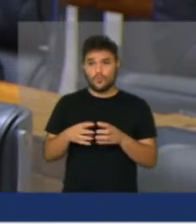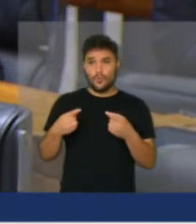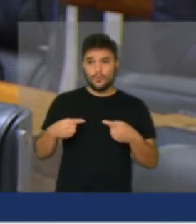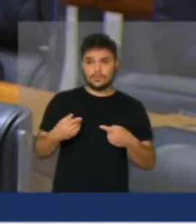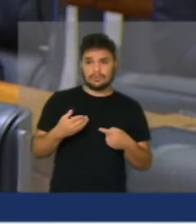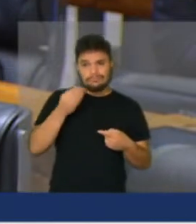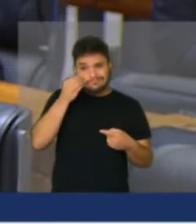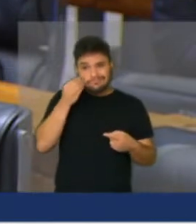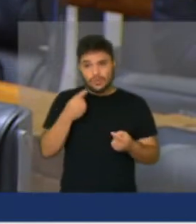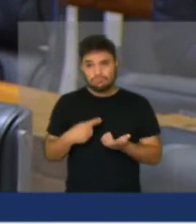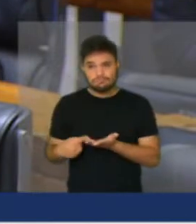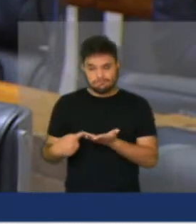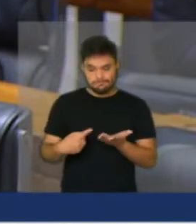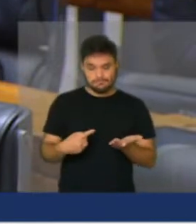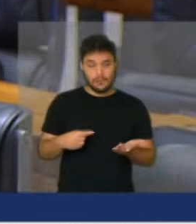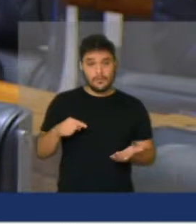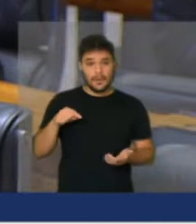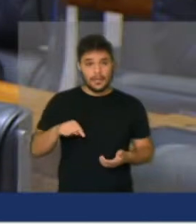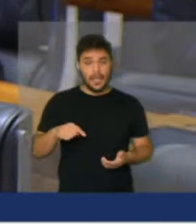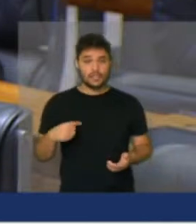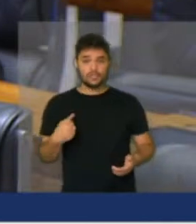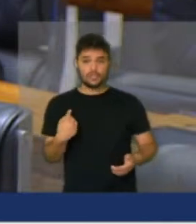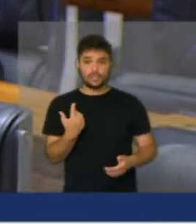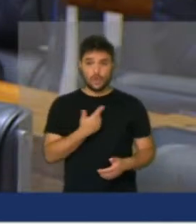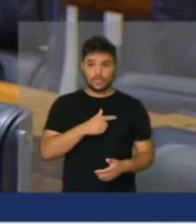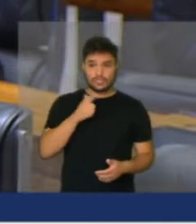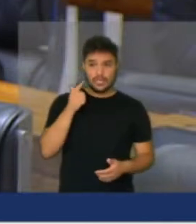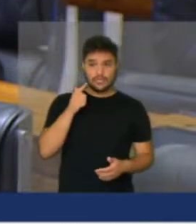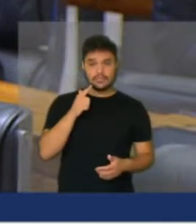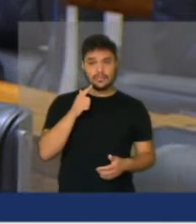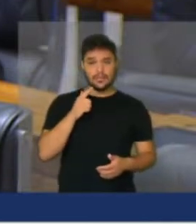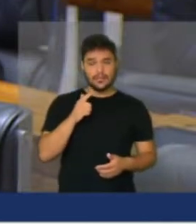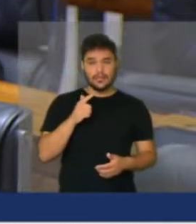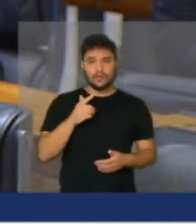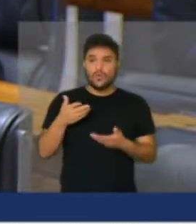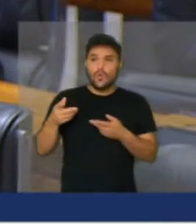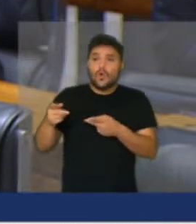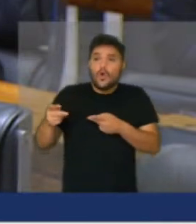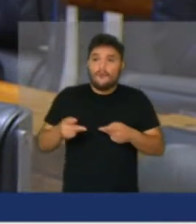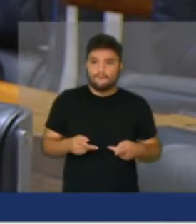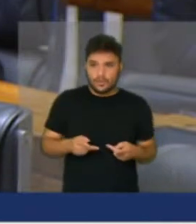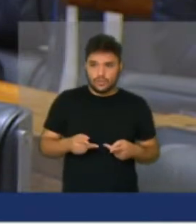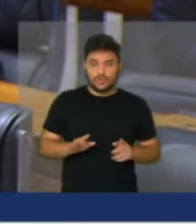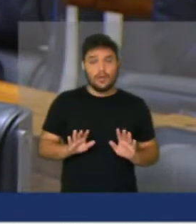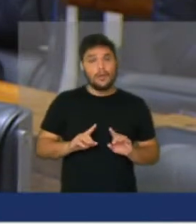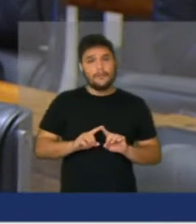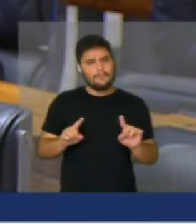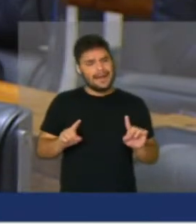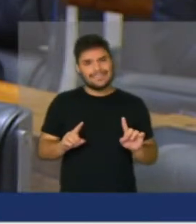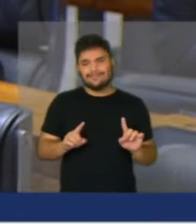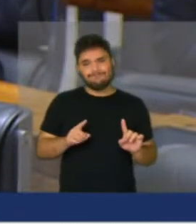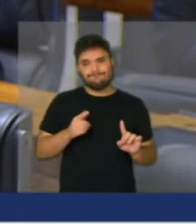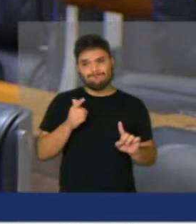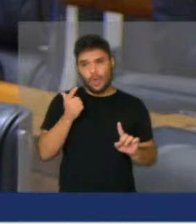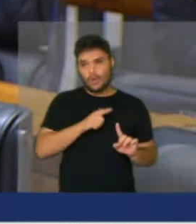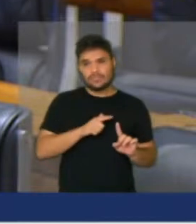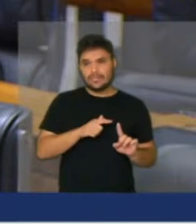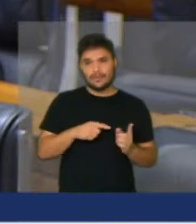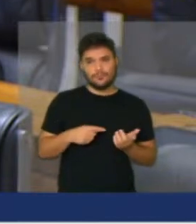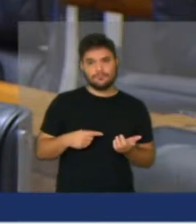TRANSFORMASSE NUM CONVITE. MAS... NÃO FOI POSSÍVEL ESSE... ENTENDIMENTO E... E CONVERSAVA AGORA COM... ALGUNS